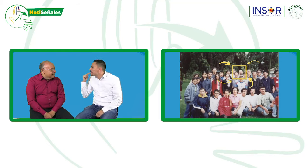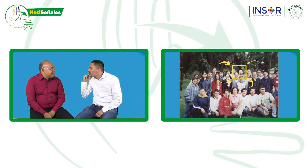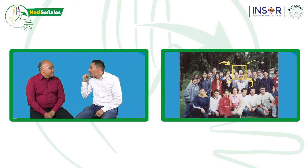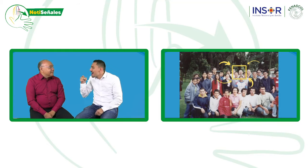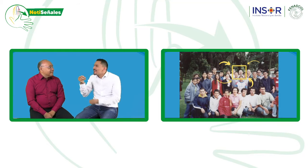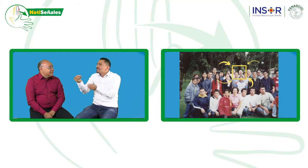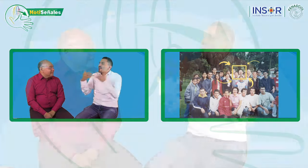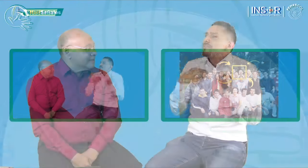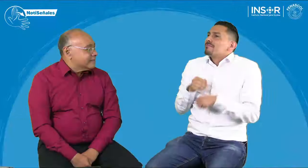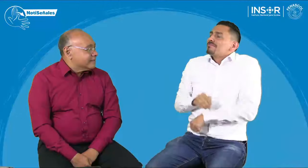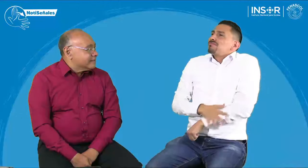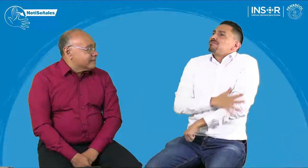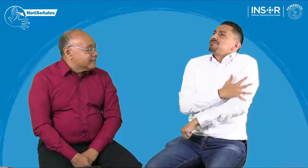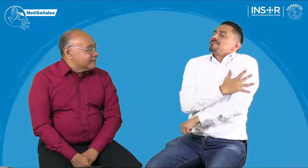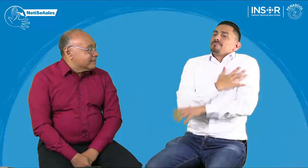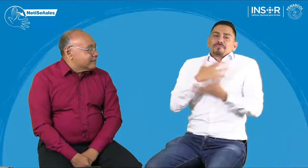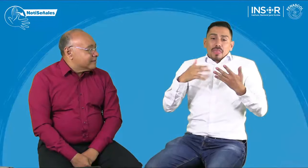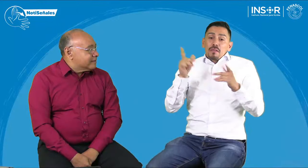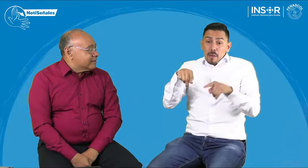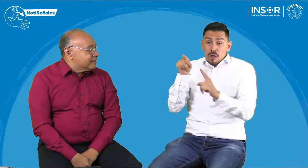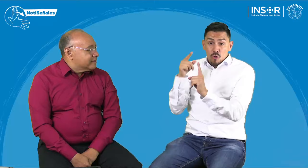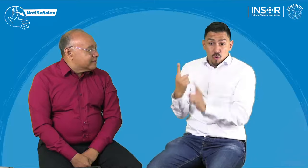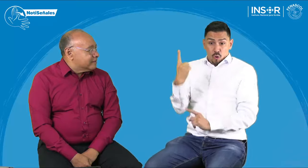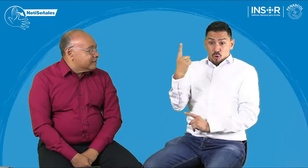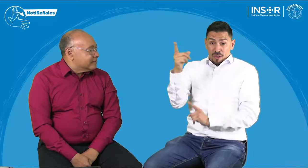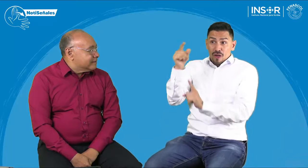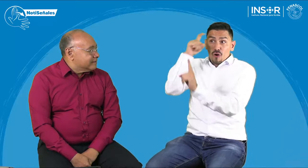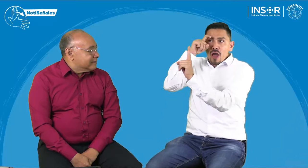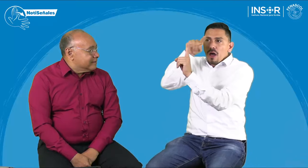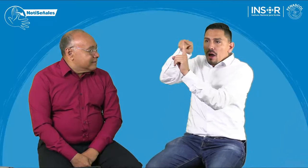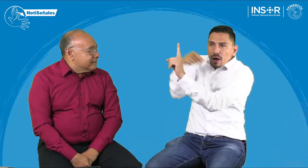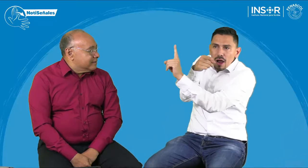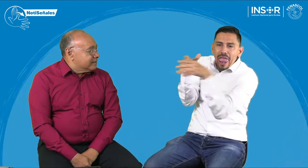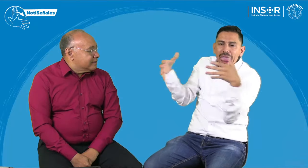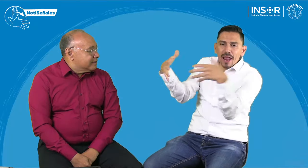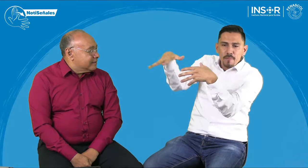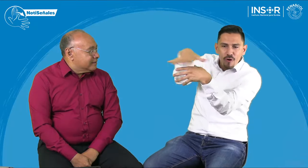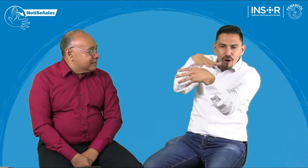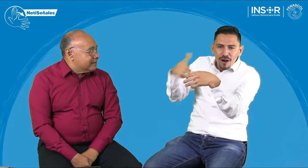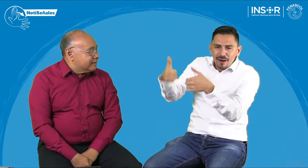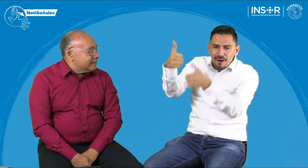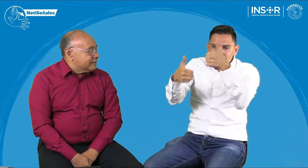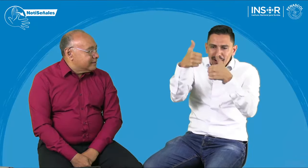mencionando todos estos temas se encendió en mí esa llama y el compromiso de empezar a